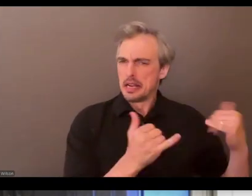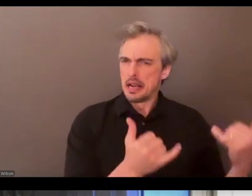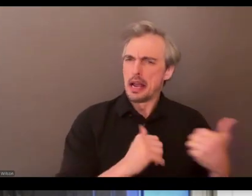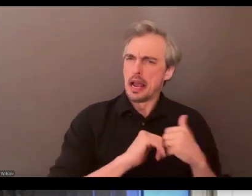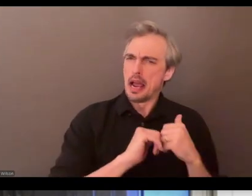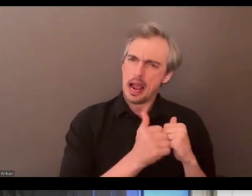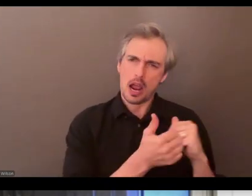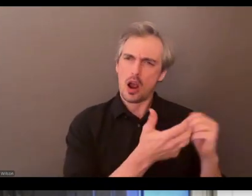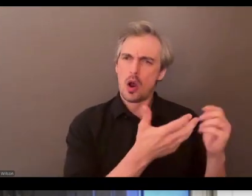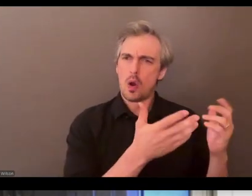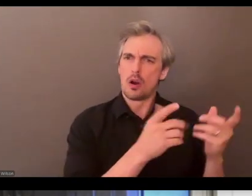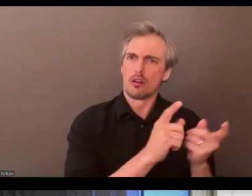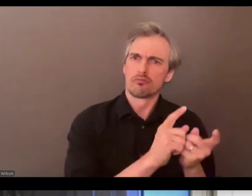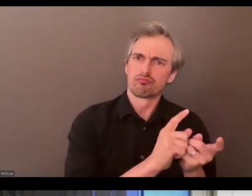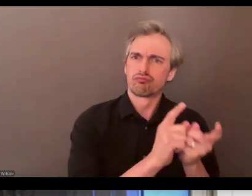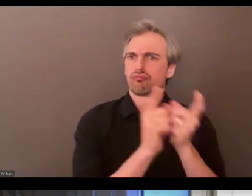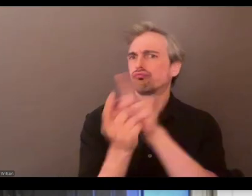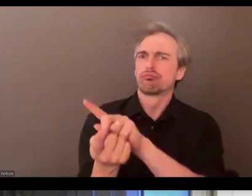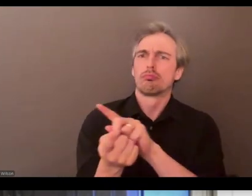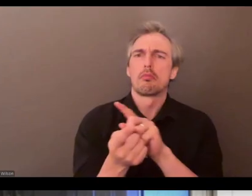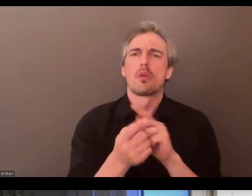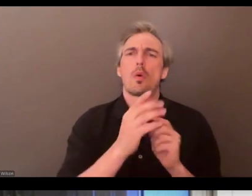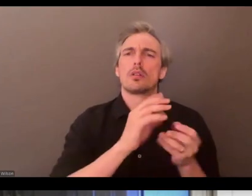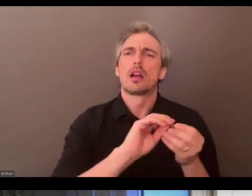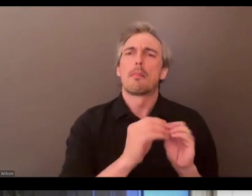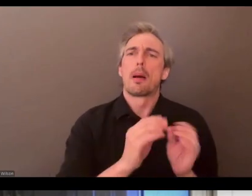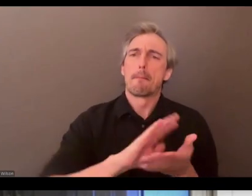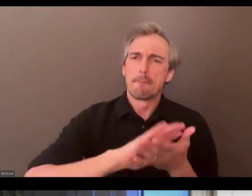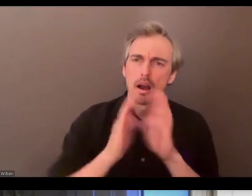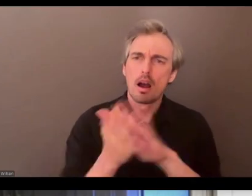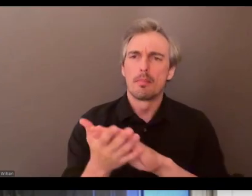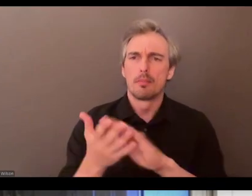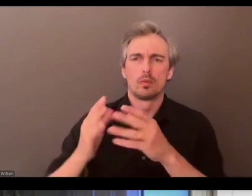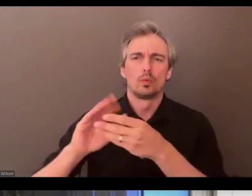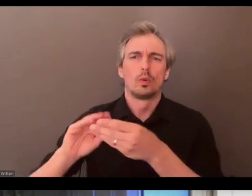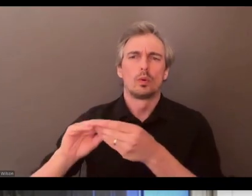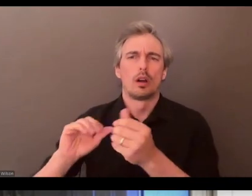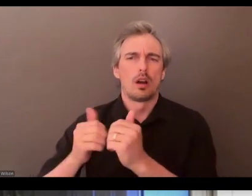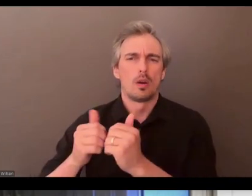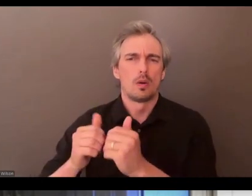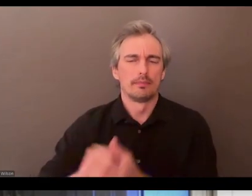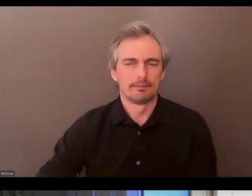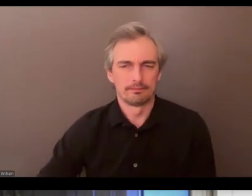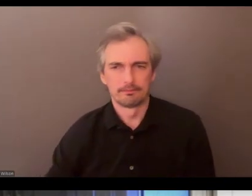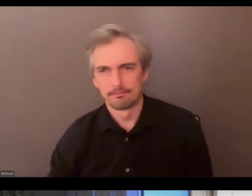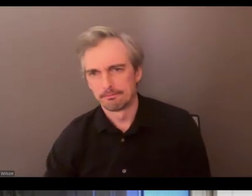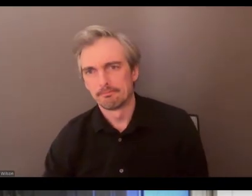では、なぜスト ーリ ーテリングが重要なのでしょう か？人間は生の数字ではなく、スト ーリ ーを覚えます。